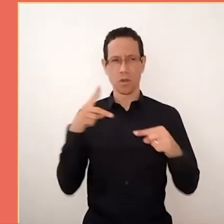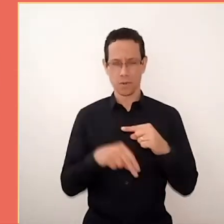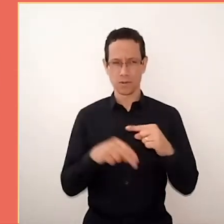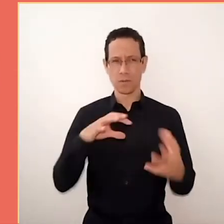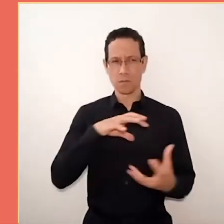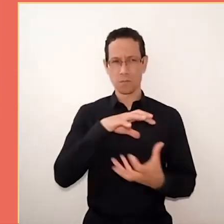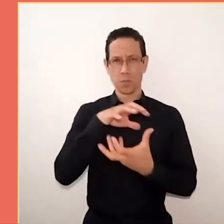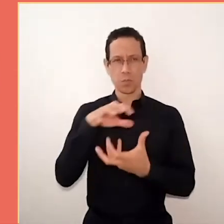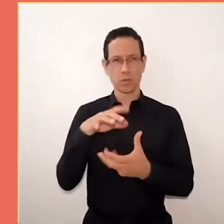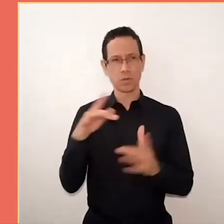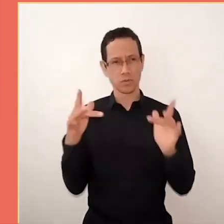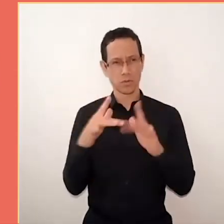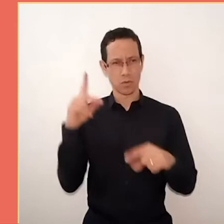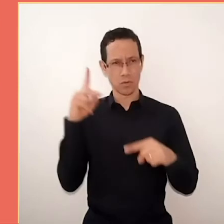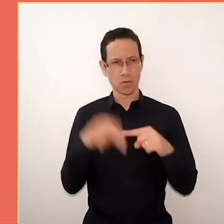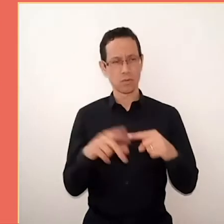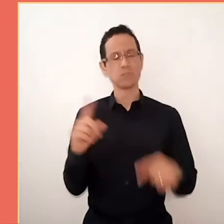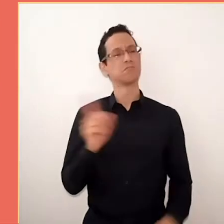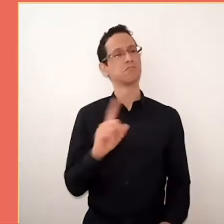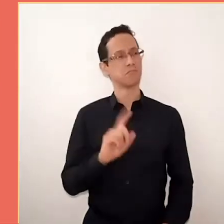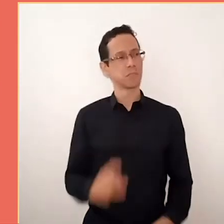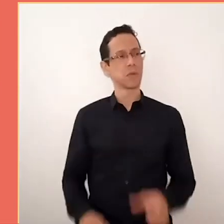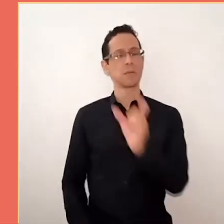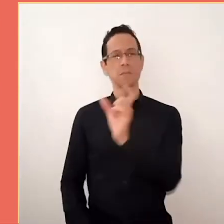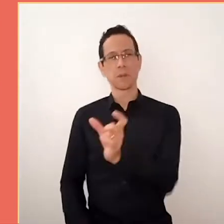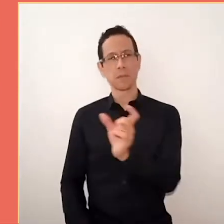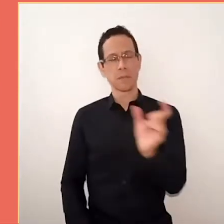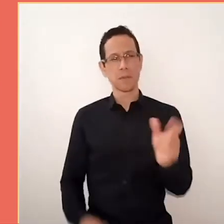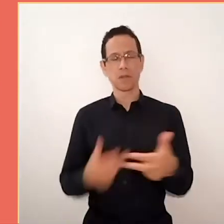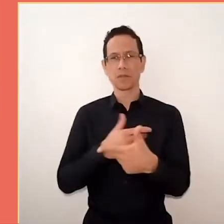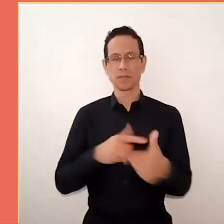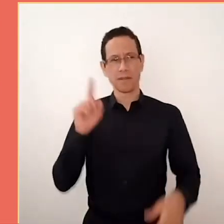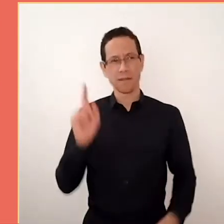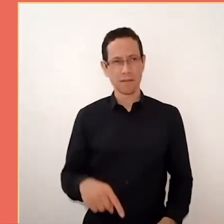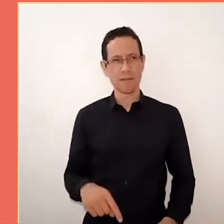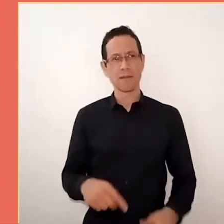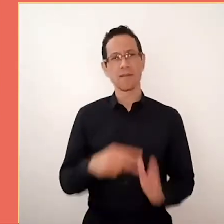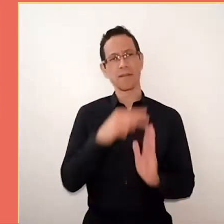Com ela a leitura da palavra foi a leitura." E aí ele cria esse termo da palavra mundo.